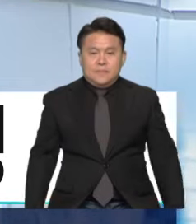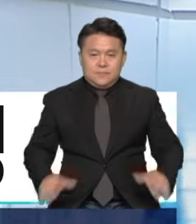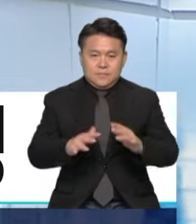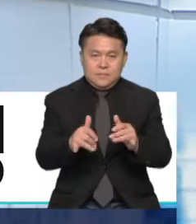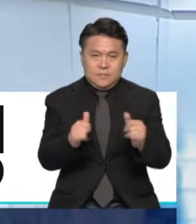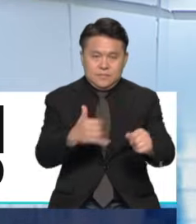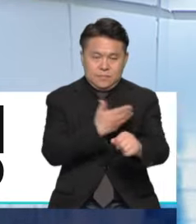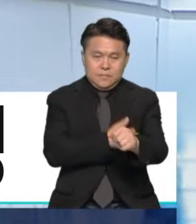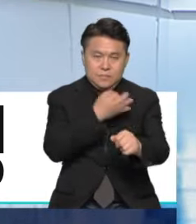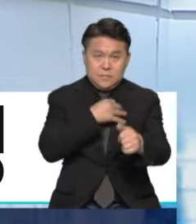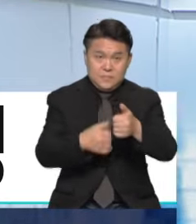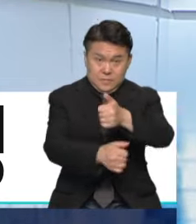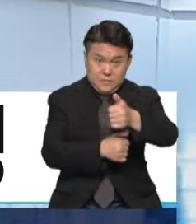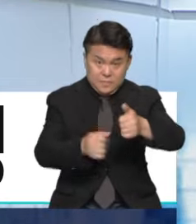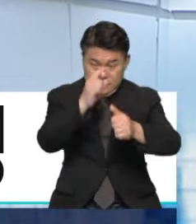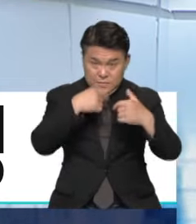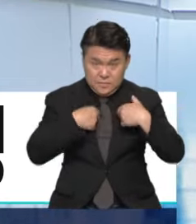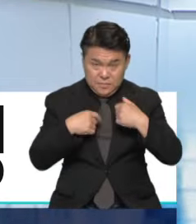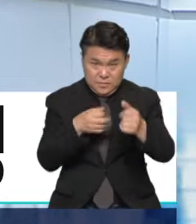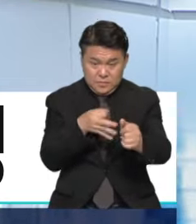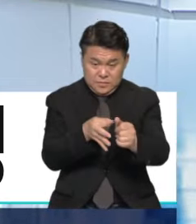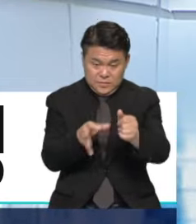(앵커) 국민권익위원회가 전국 지원금을 횡령한 협회와 업체를 적발했습니다.